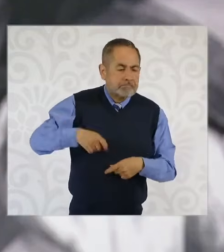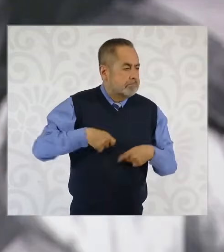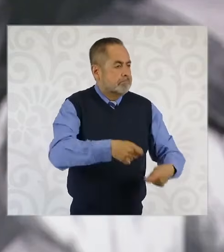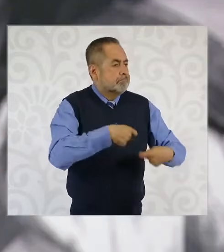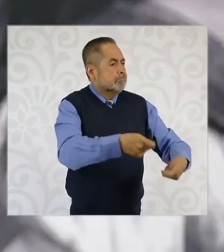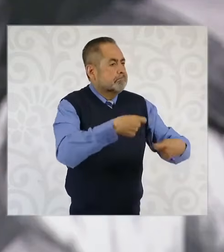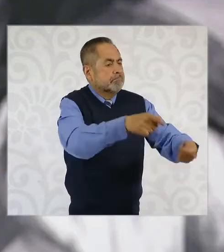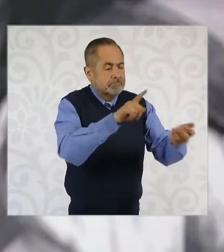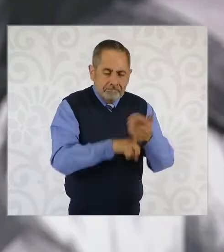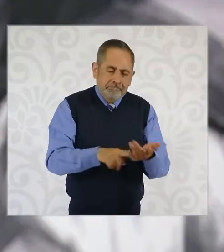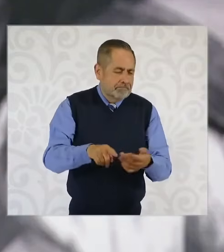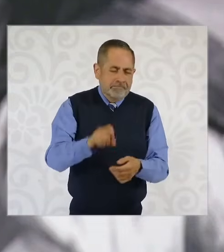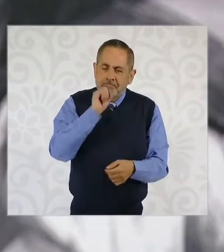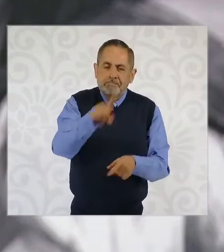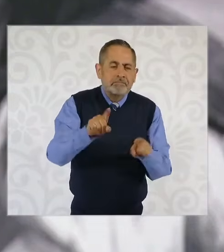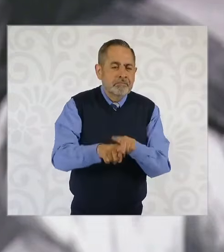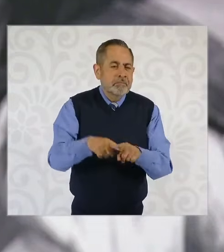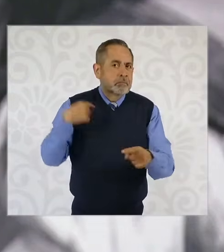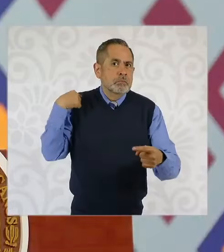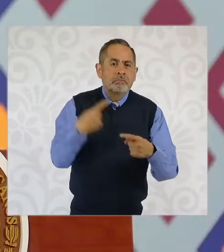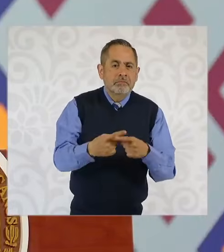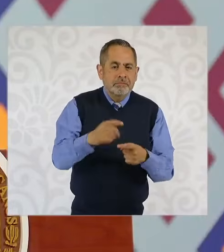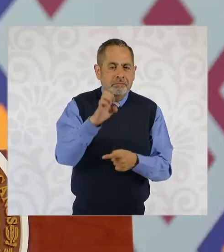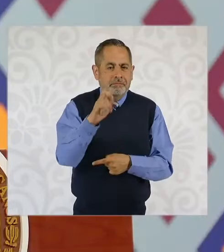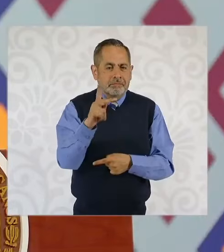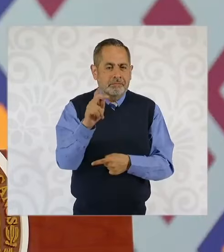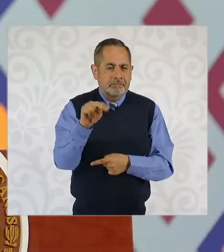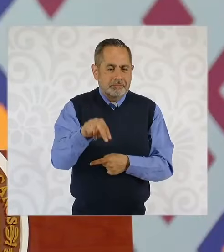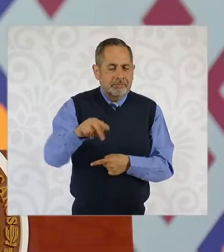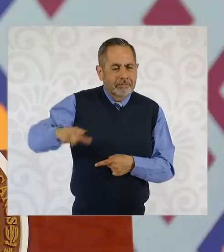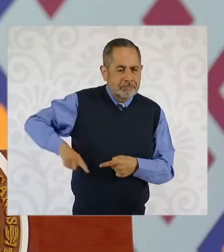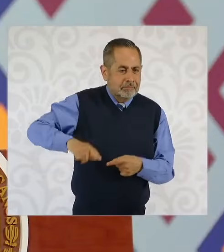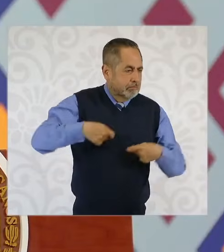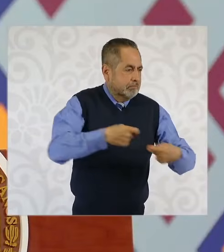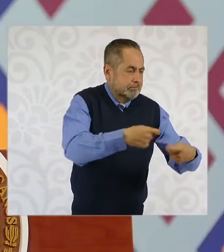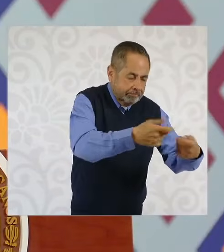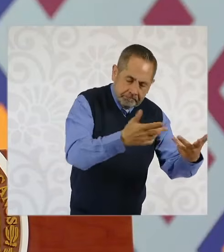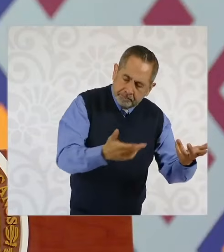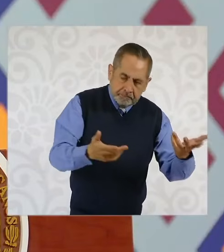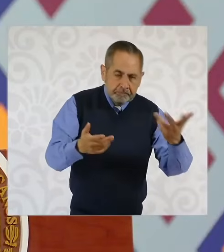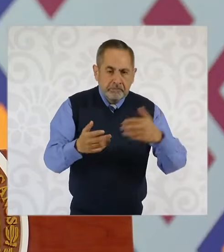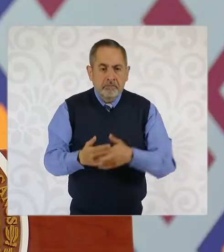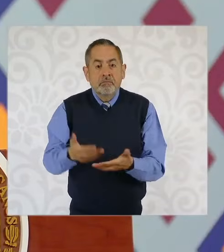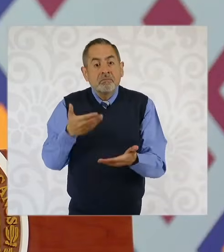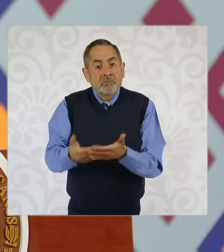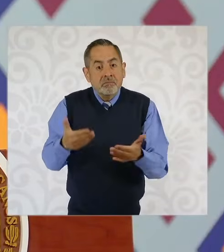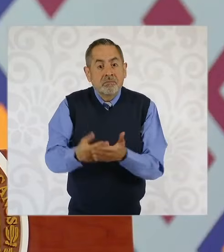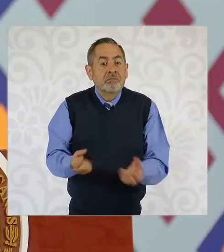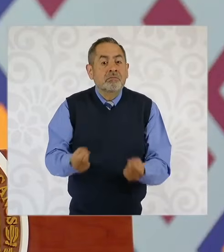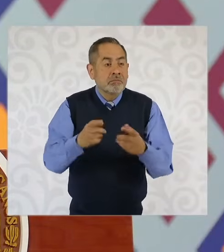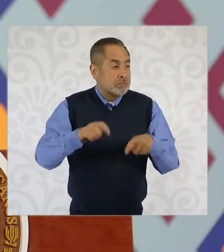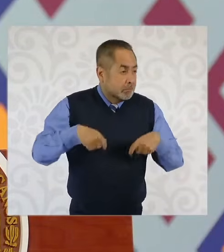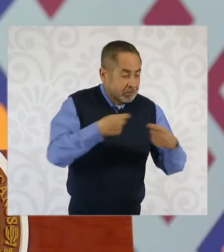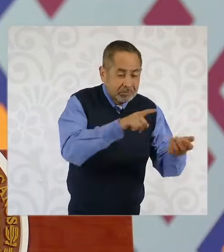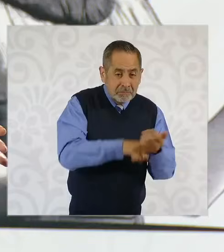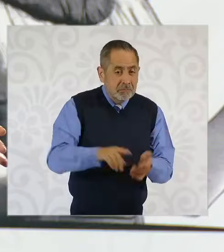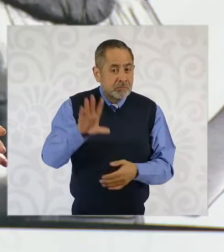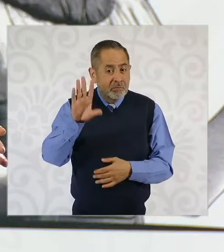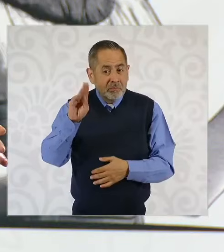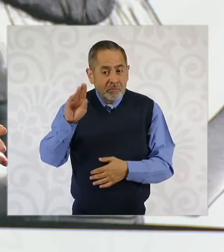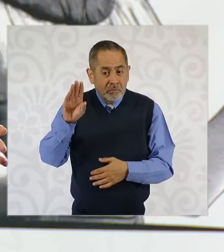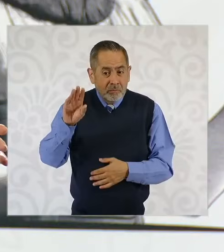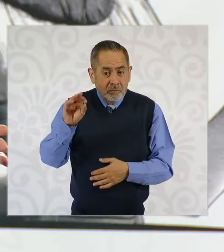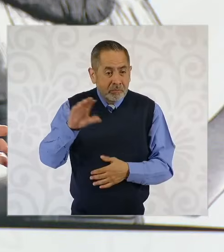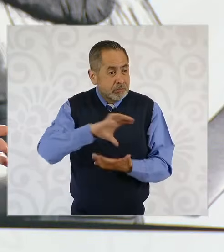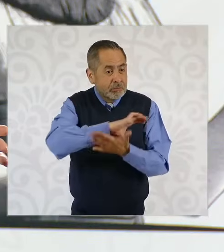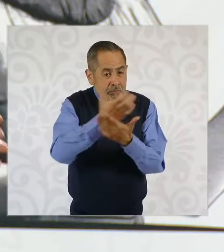pues era dárselo a los privados entonces hoy Hoy hay Cuántas 90 contratos imagínense o sea